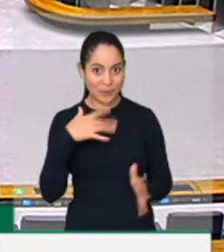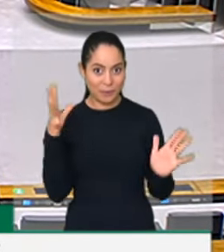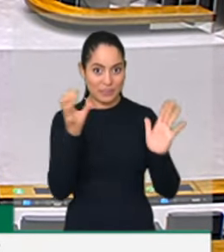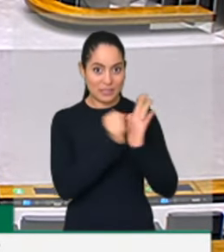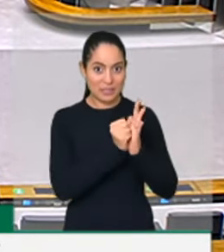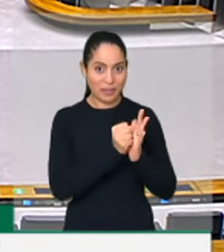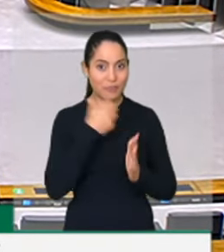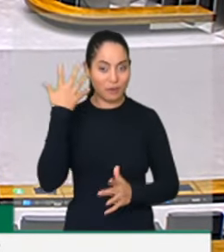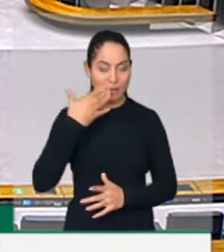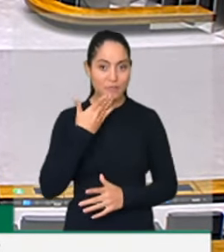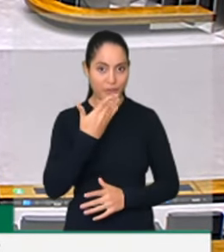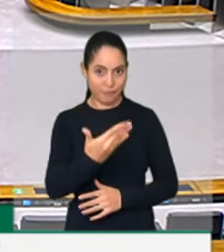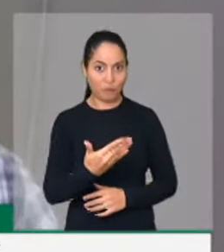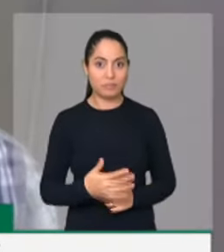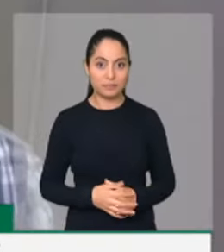A RESSALVA... QUE A DEFENDO A PARTIR DA APROVAÇÃO DE UMA